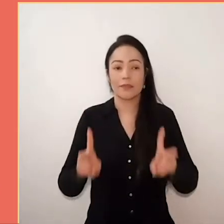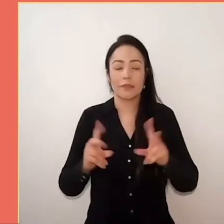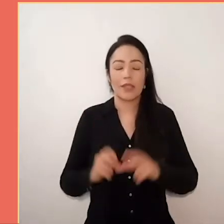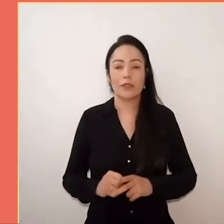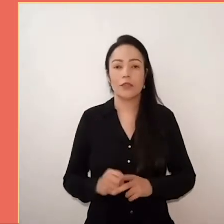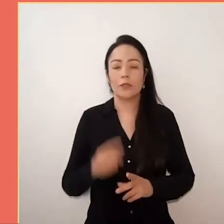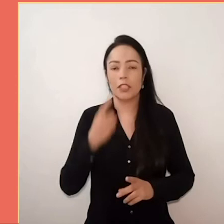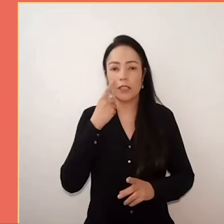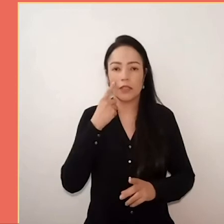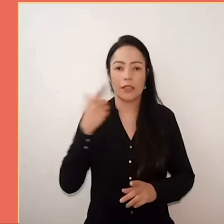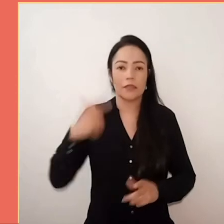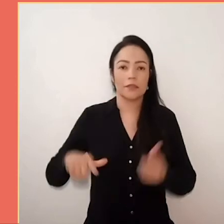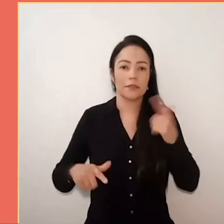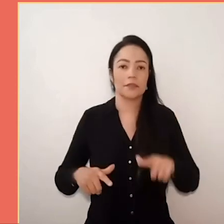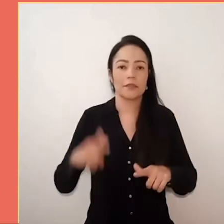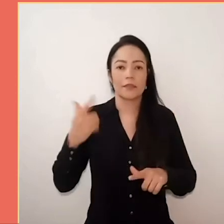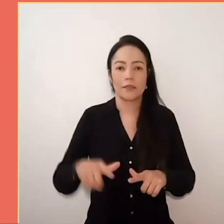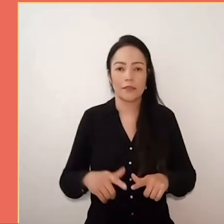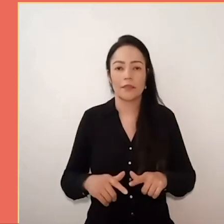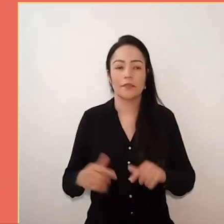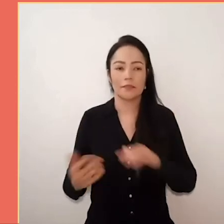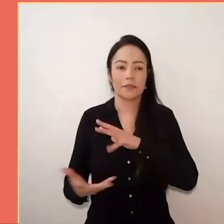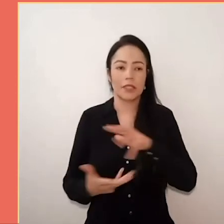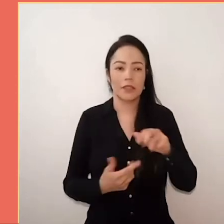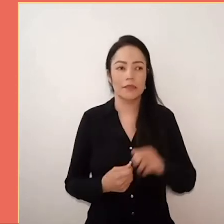desde que o mundo é mundo pra erigir uma sociedade conservadora.